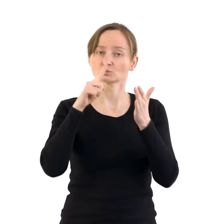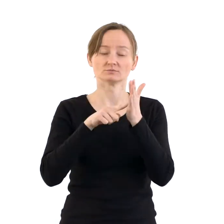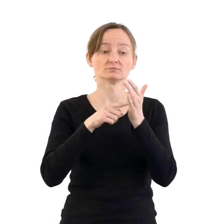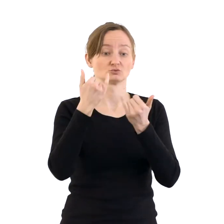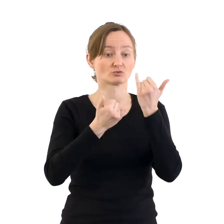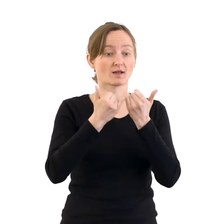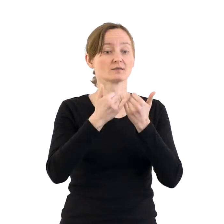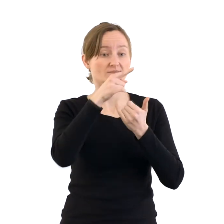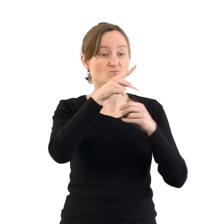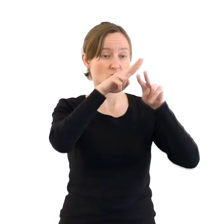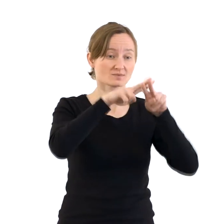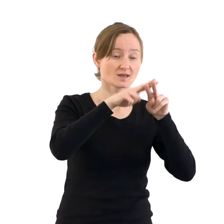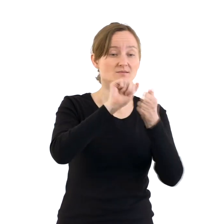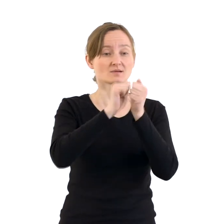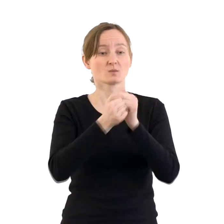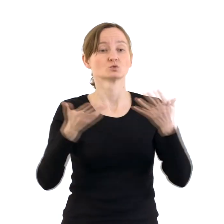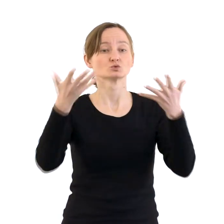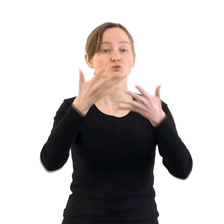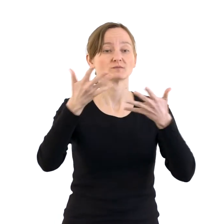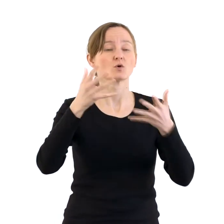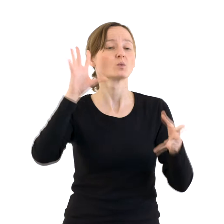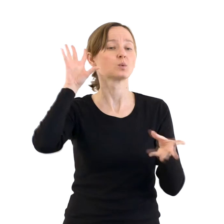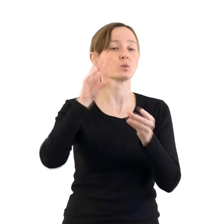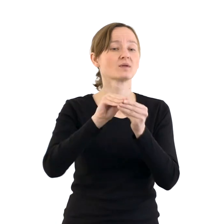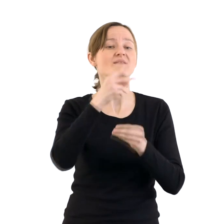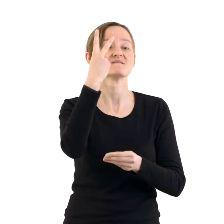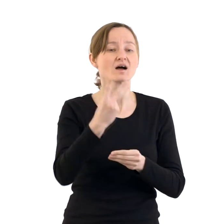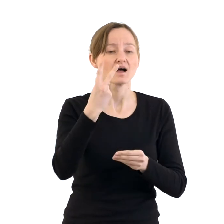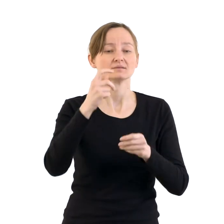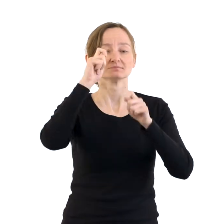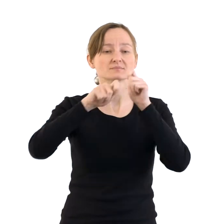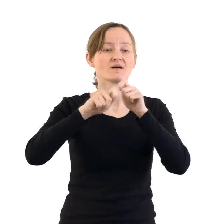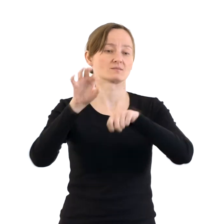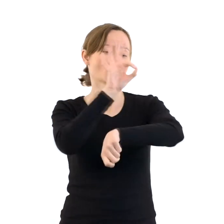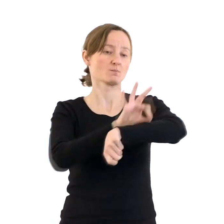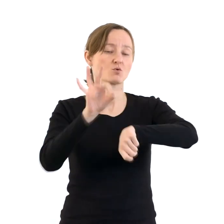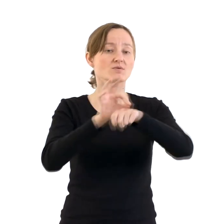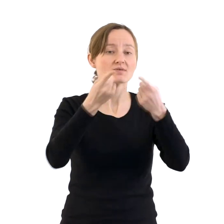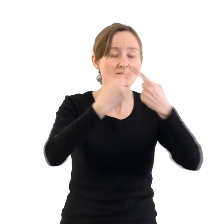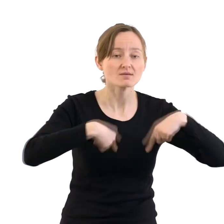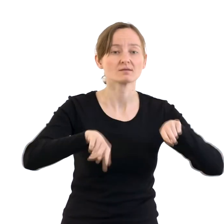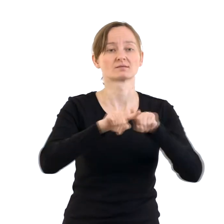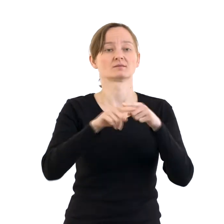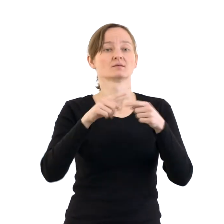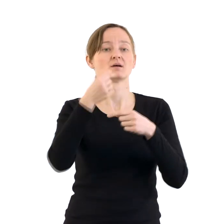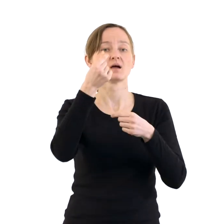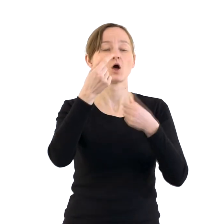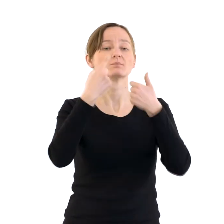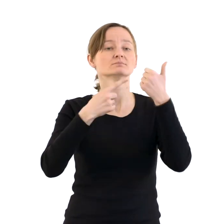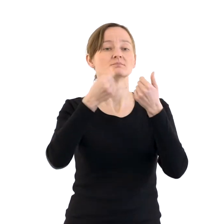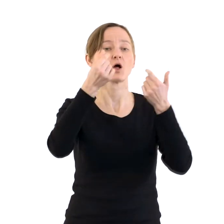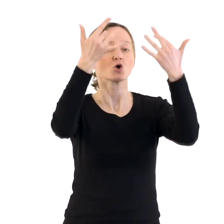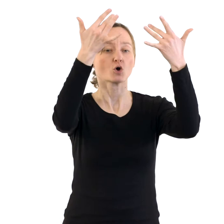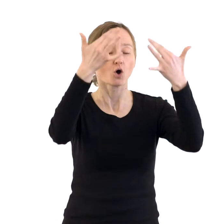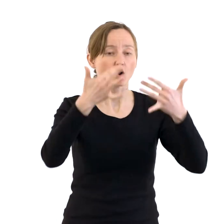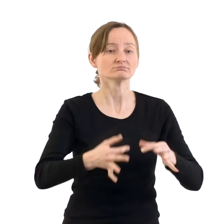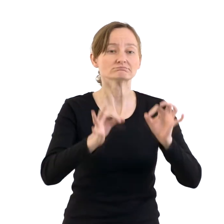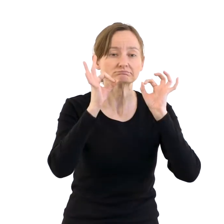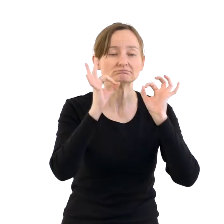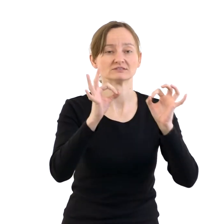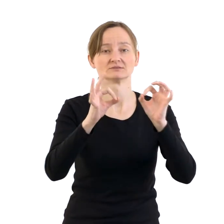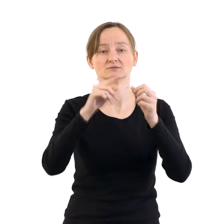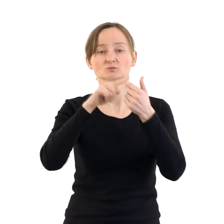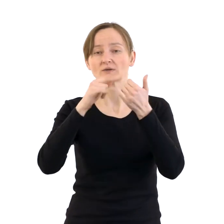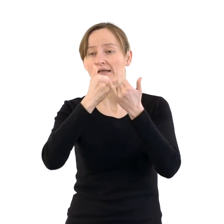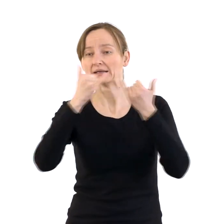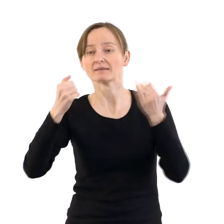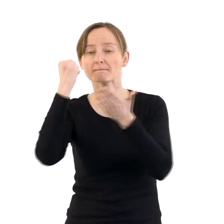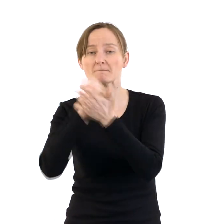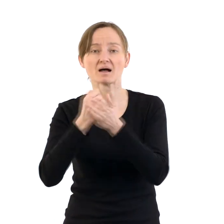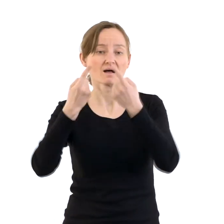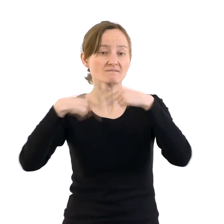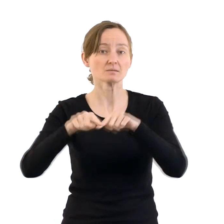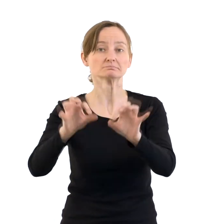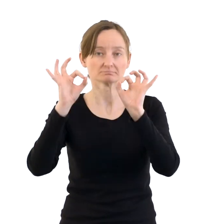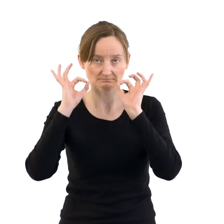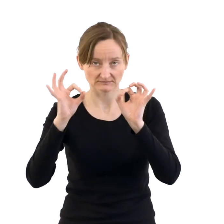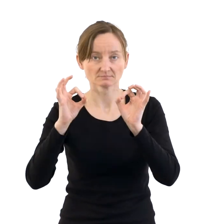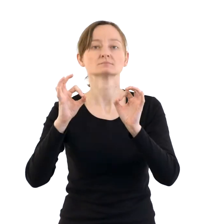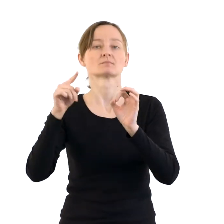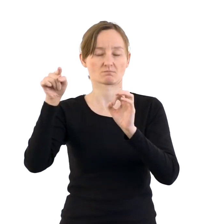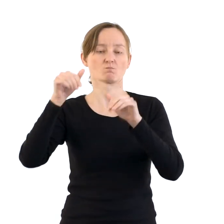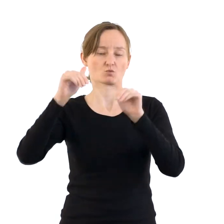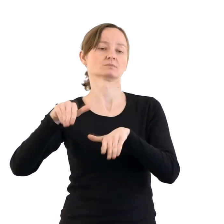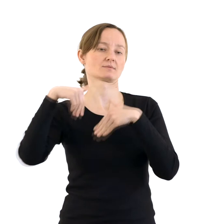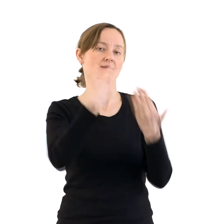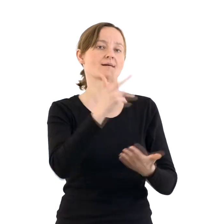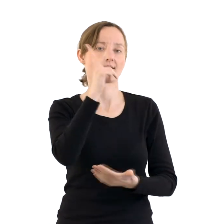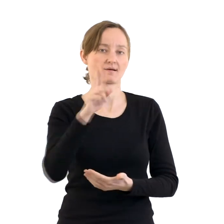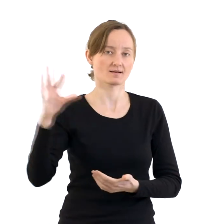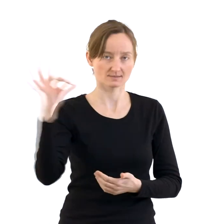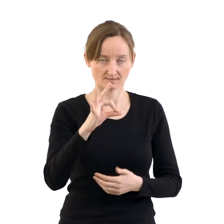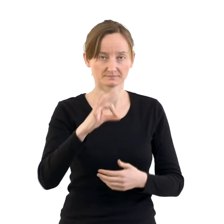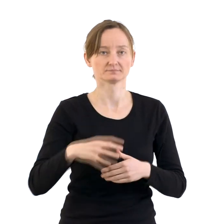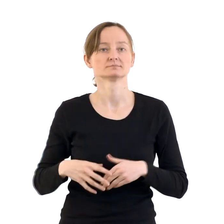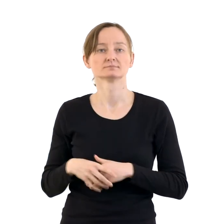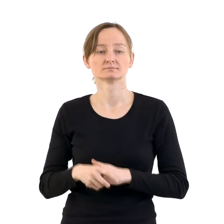Jeżeli fundacja albo stowarzyszenie działa co najmniej dwa lata, realizuje projekty, projekty są poprawnie rozliczane, to może uzyskać status w KRS.